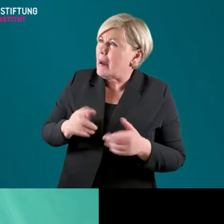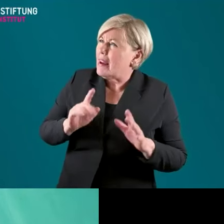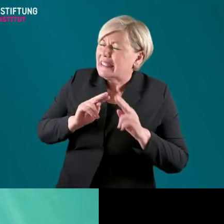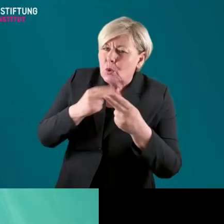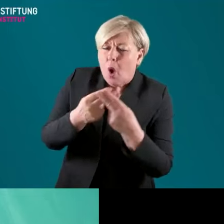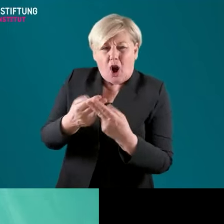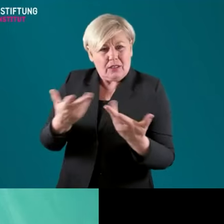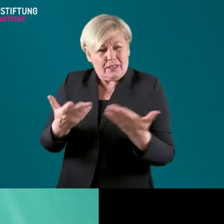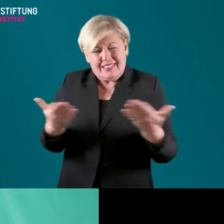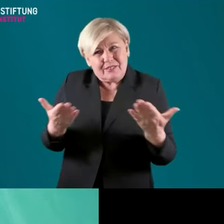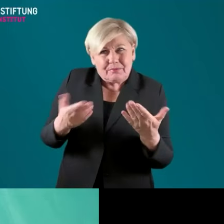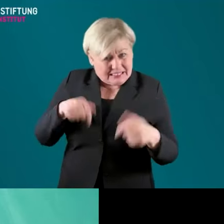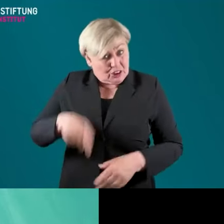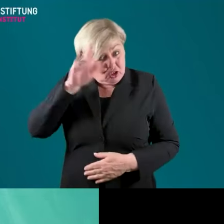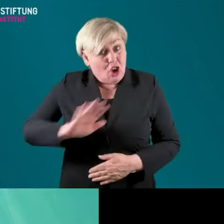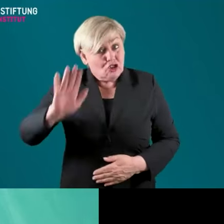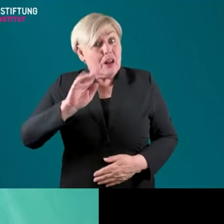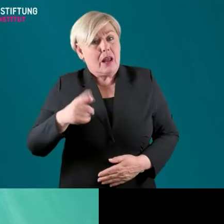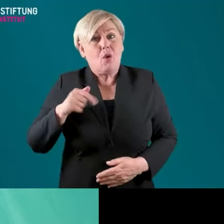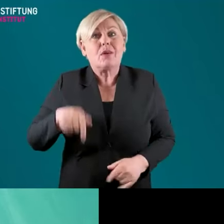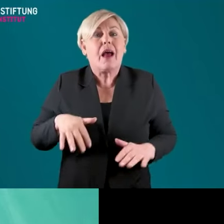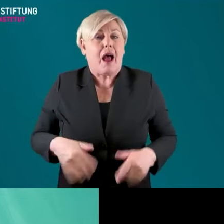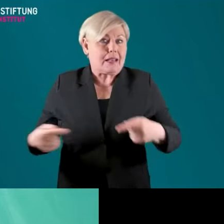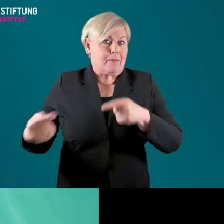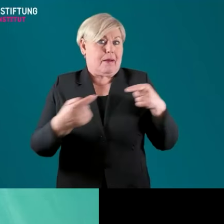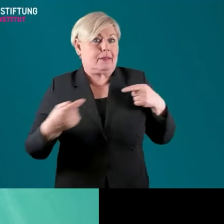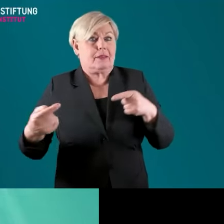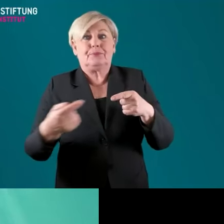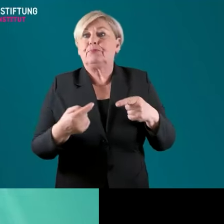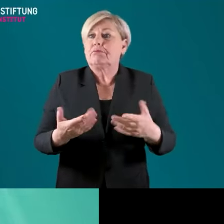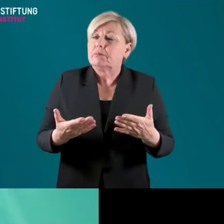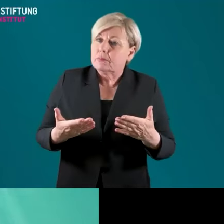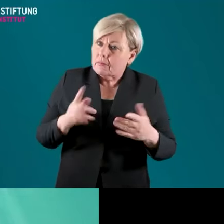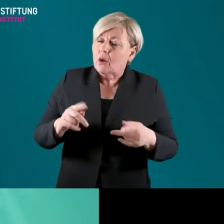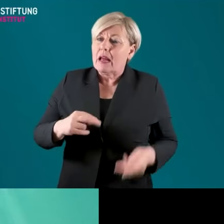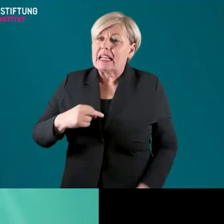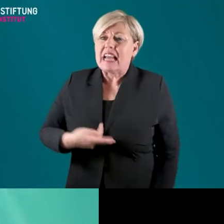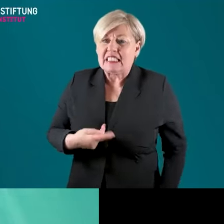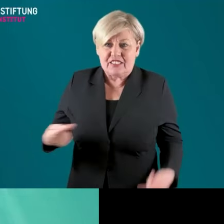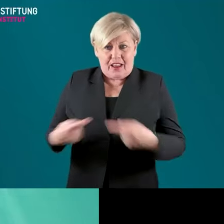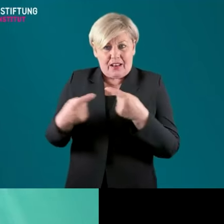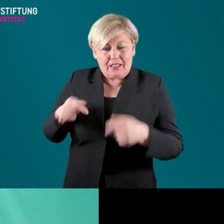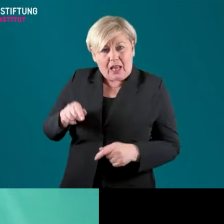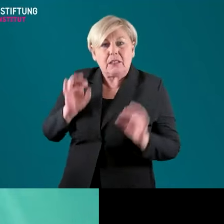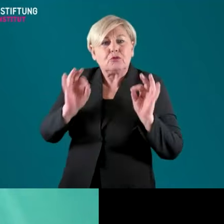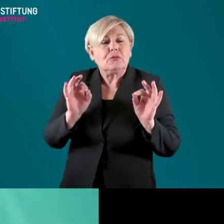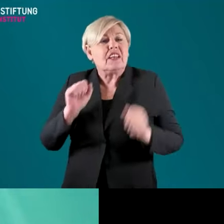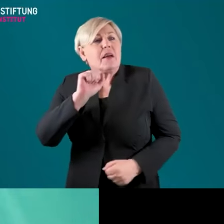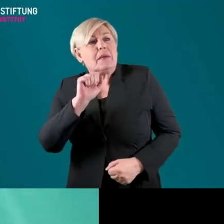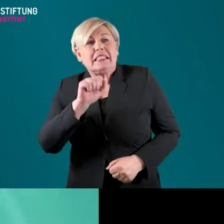Auch hier in Deutschland haben wir ja die Debatte um Transfeindlichkeit innerhalb bestimmter feministischer Strömungen.